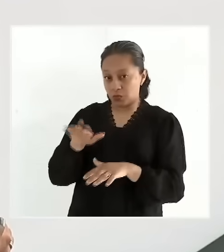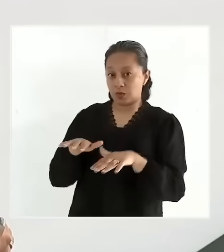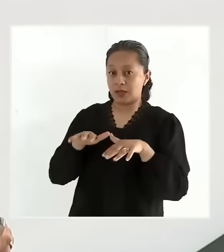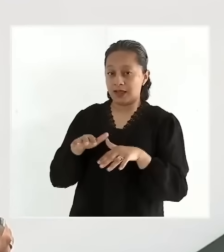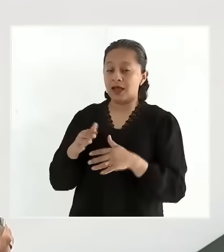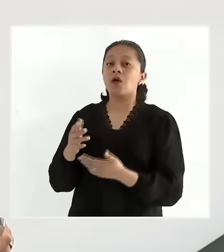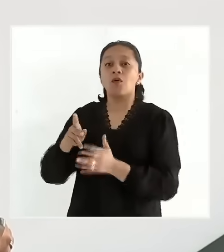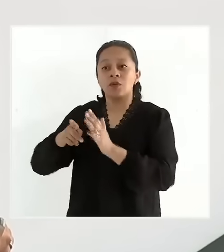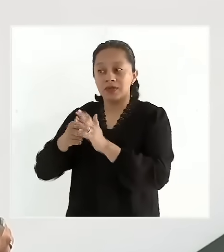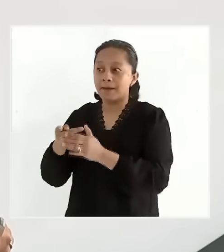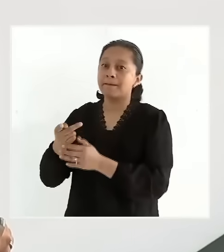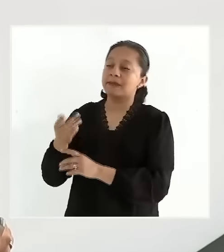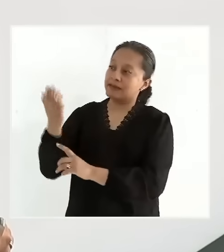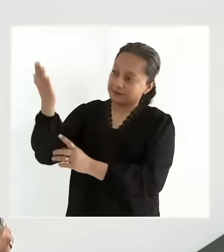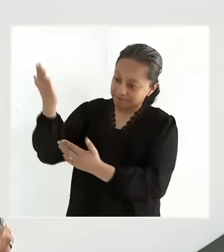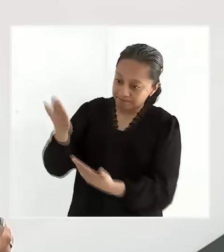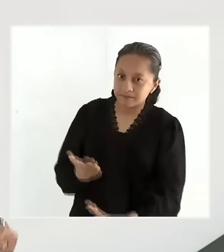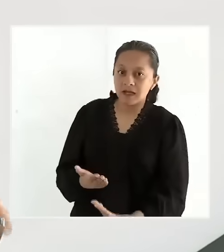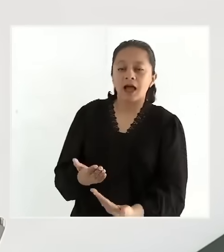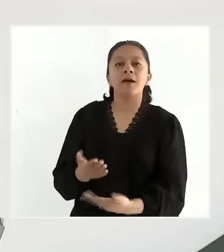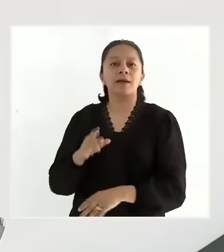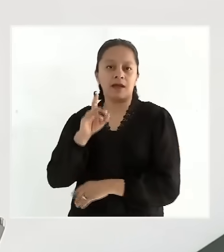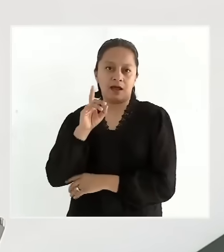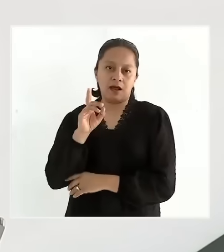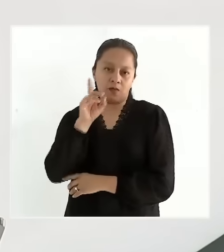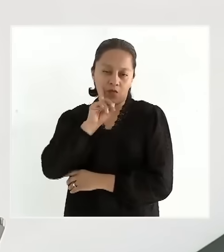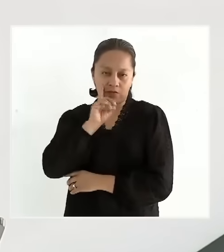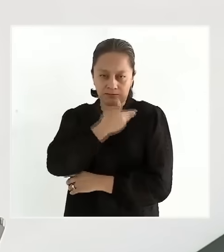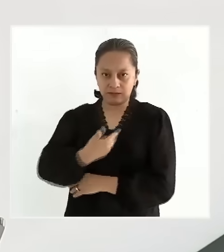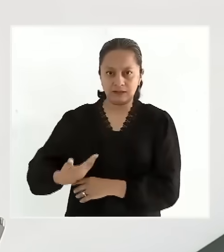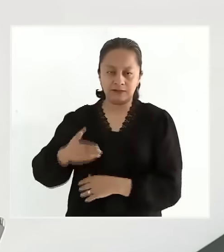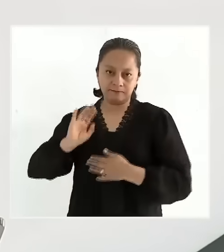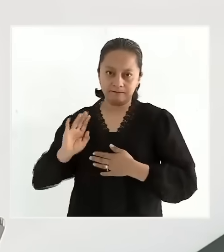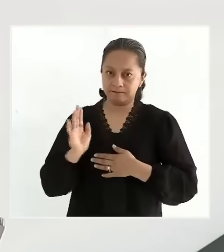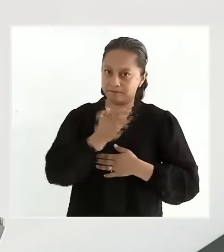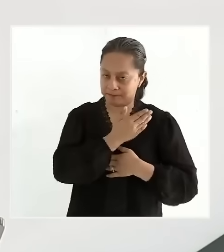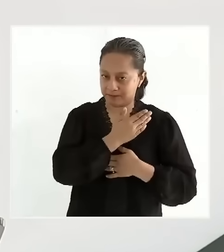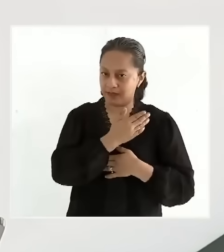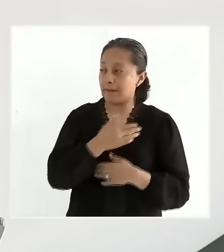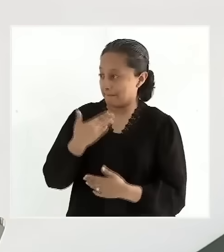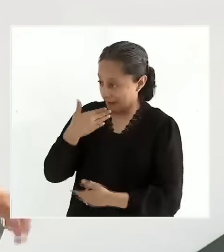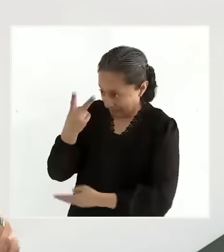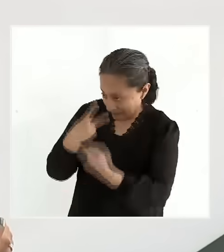de CFE a nuestra presidenta, la doctora Claudia Shim Pardo. Bienvenida, presidenta. Las y los